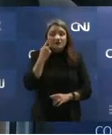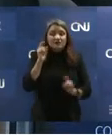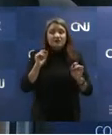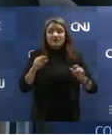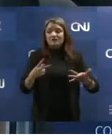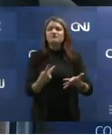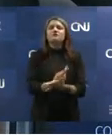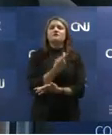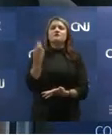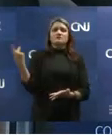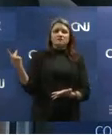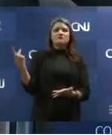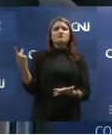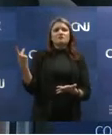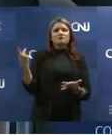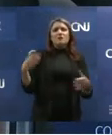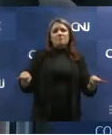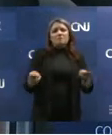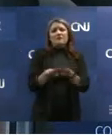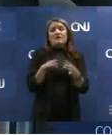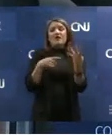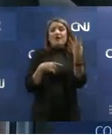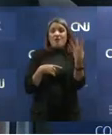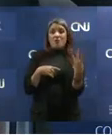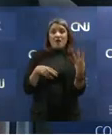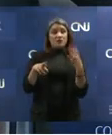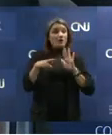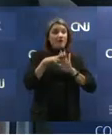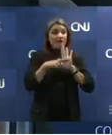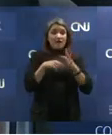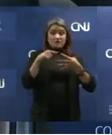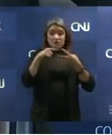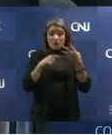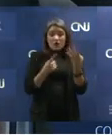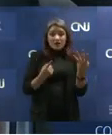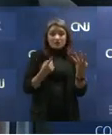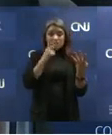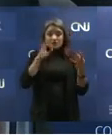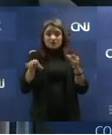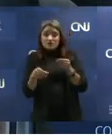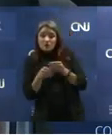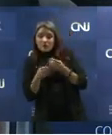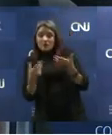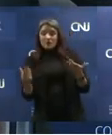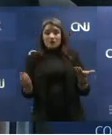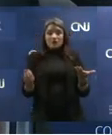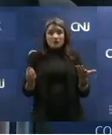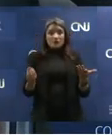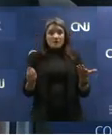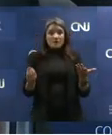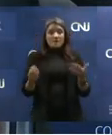pelo menos quatro regras que elas se complementam. O que eu fiz? Eu fiz um estudo de todos os presidentes e aqui eu posso citar resumir